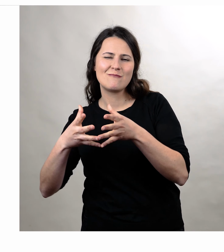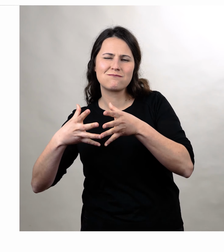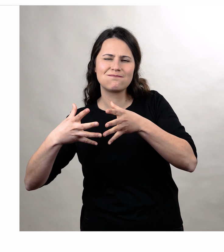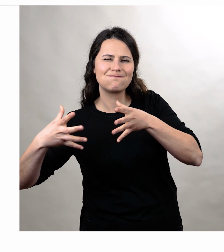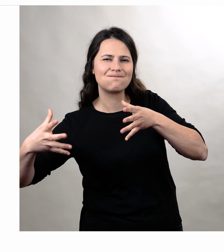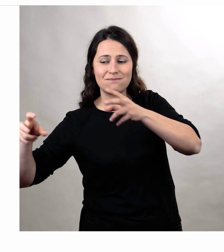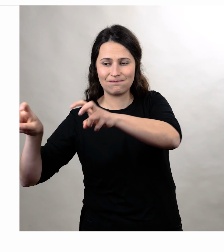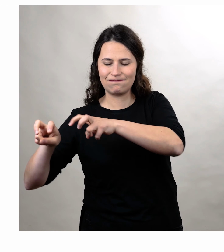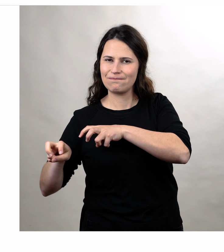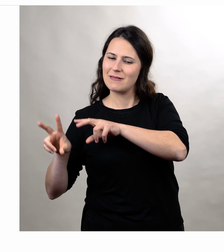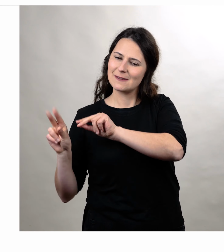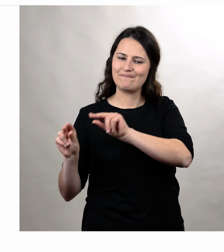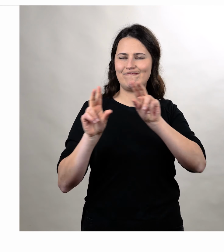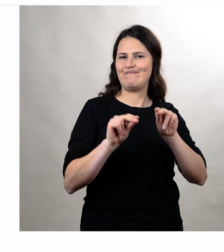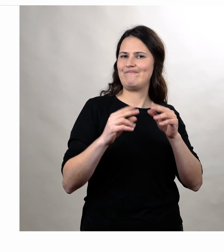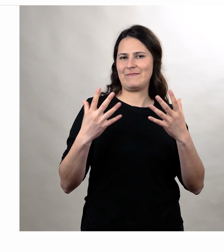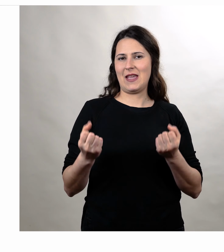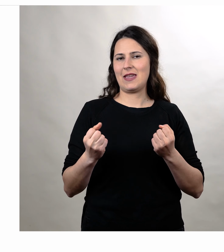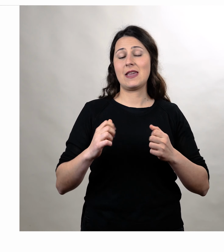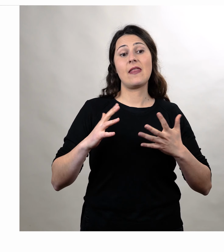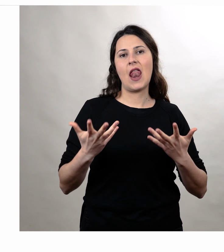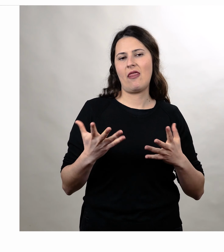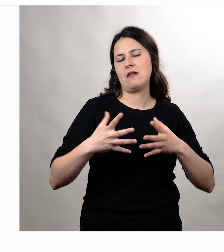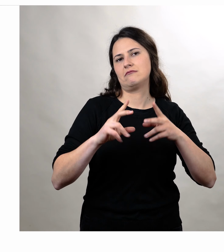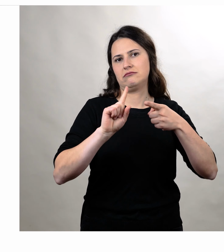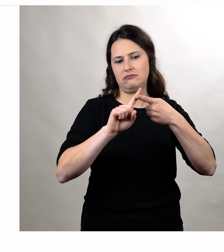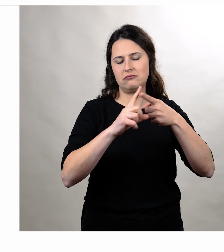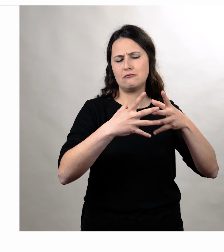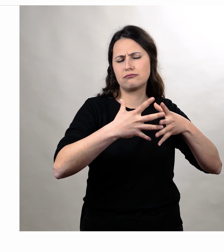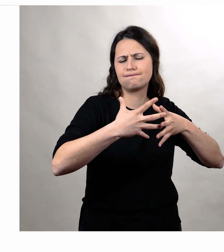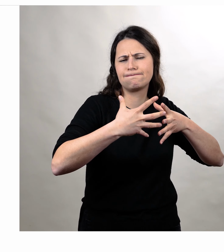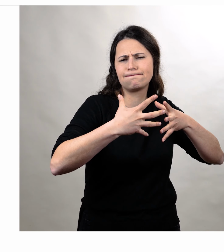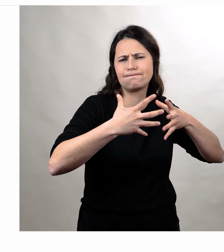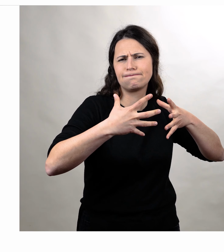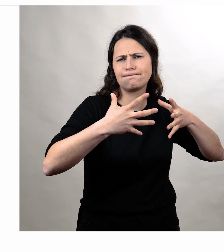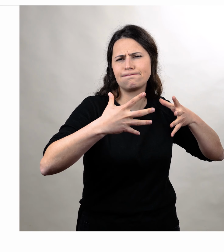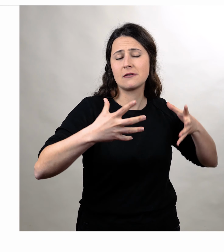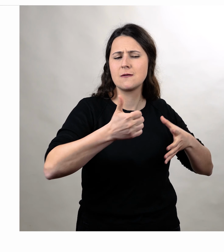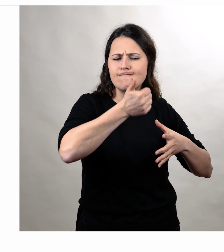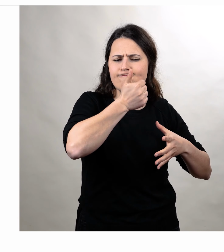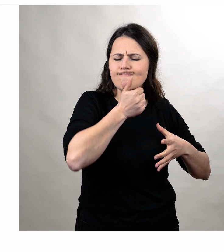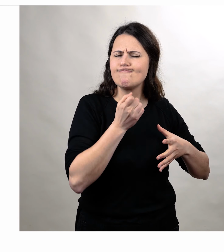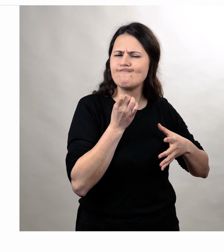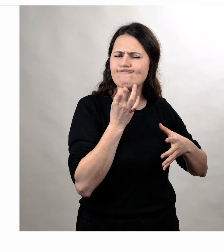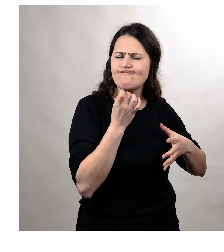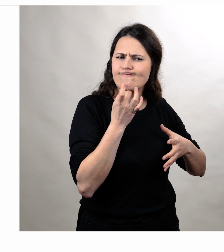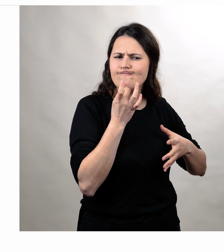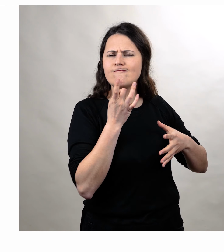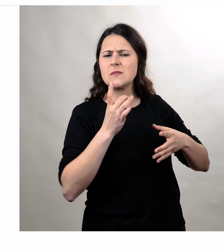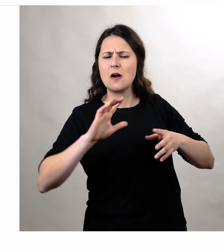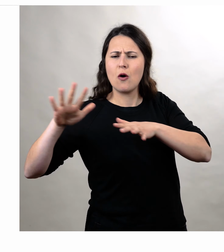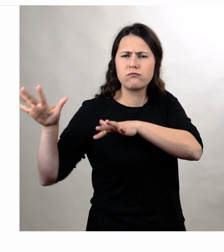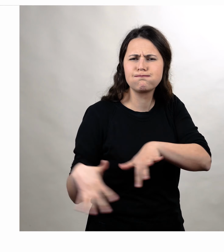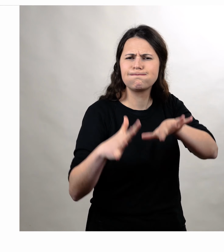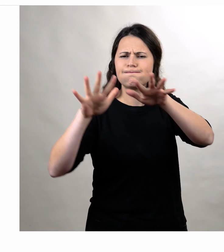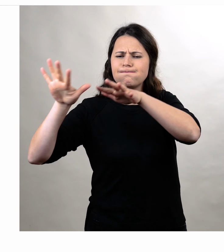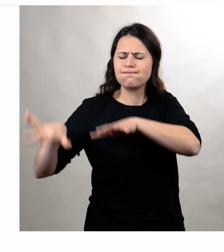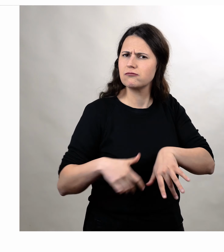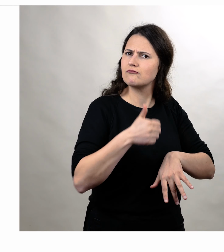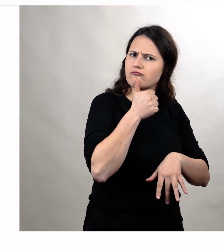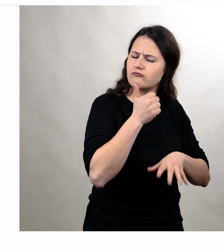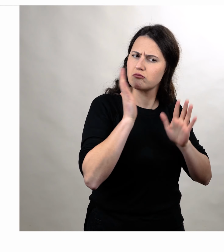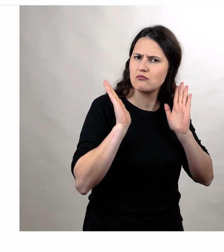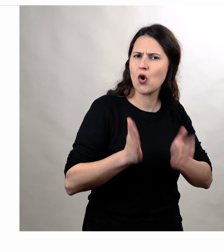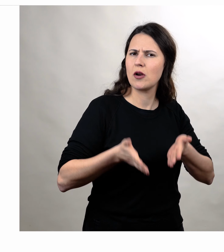Δηλαδή έχουν μεγάλο μέγεθος και υψηλές αντοχές στις αντίξοες συνθήκες.